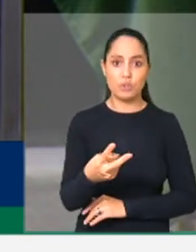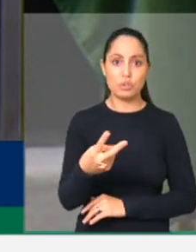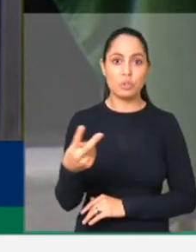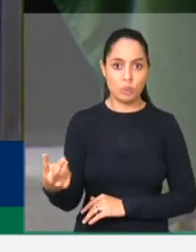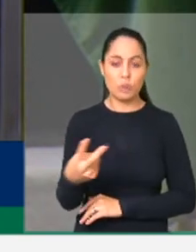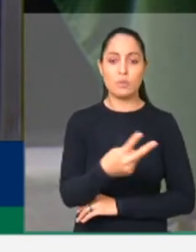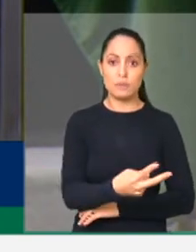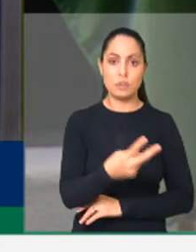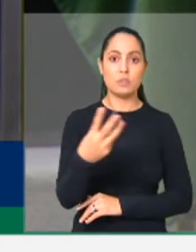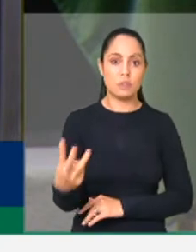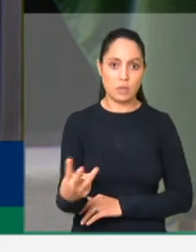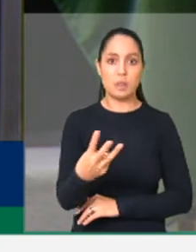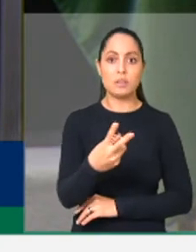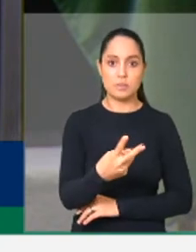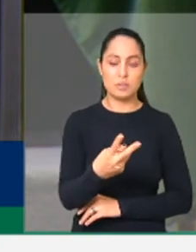6, 13, 14 E 26. SALA DAS COMISSÕES, DEPUTADO DANILO